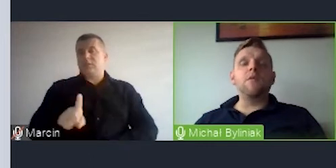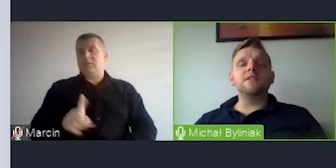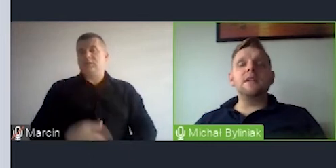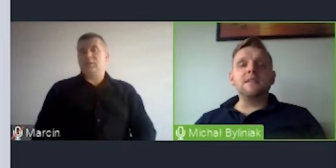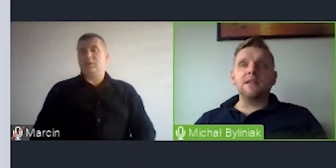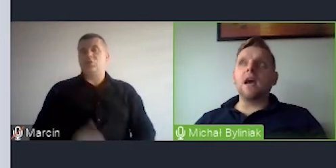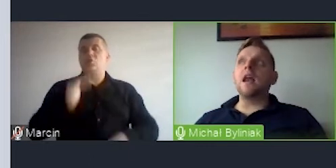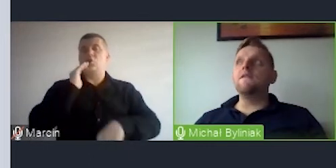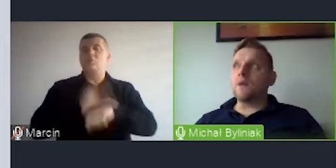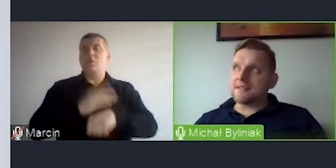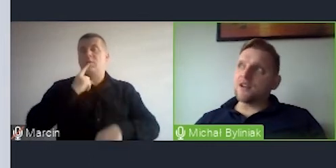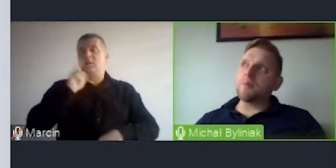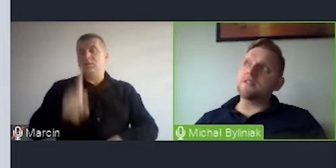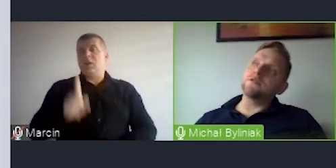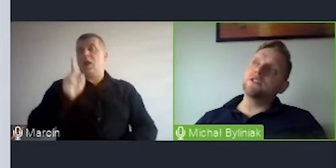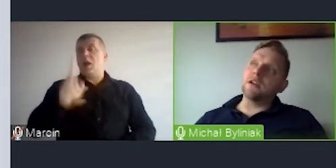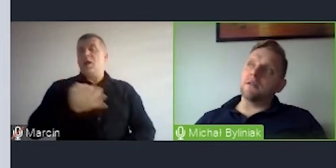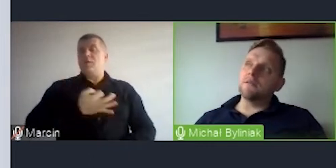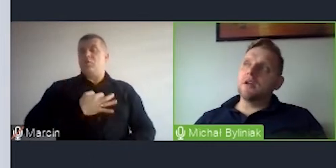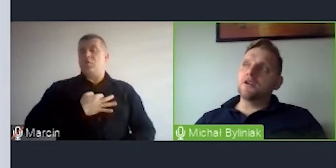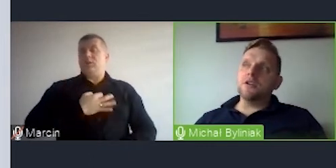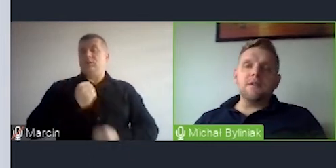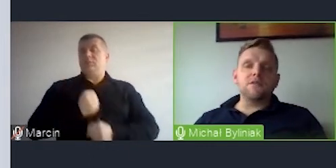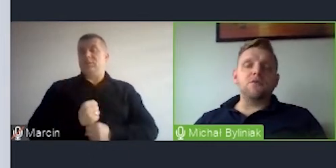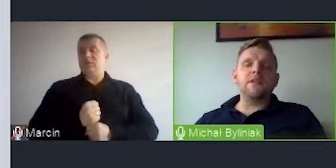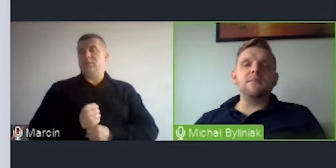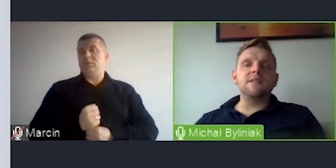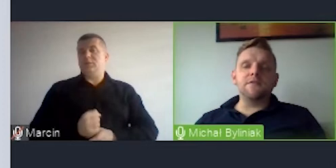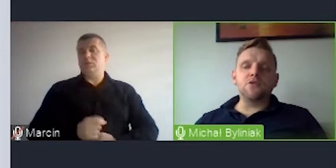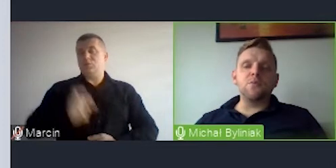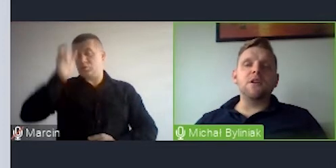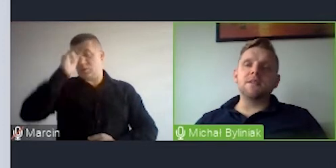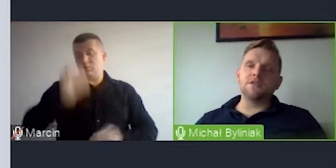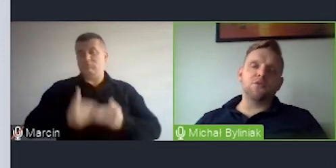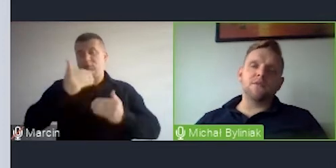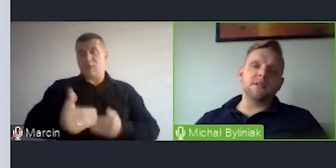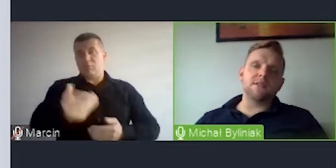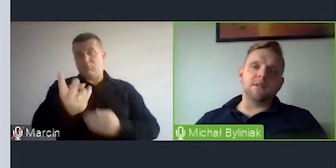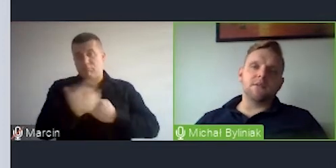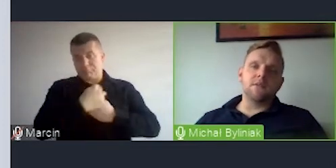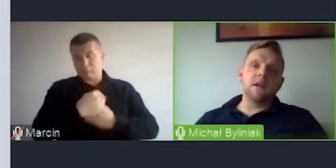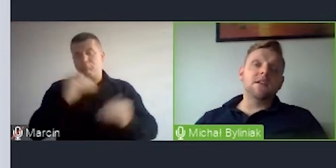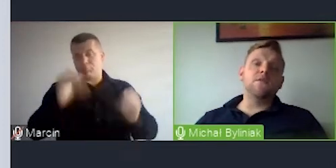Na umowie zlecenie, ale własnego pracownika. Czyli z człowiekiem z zewnątrz mogę zawrzeć umowę zlecenie.